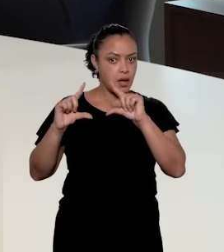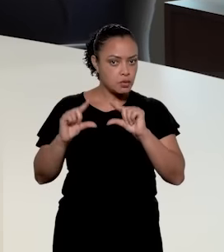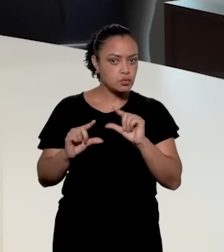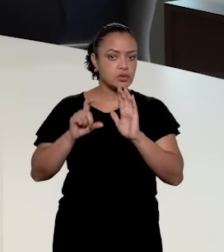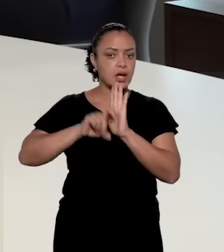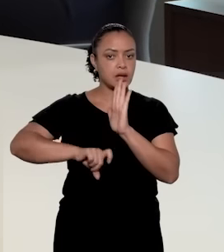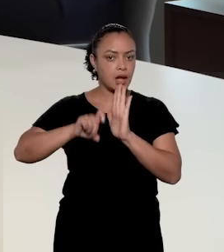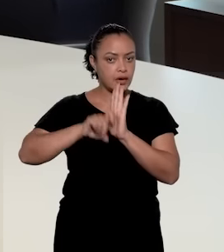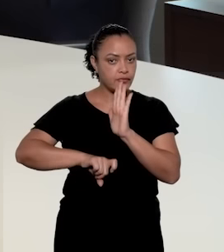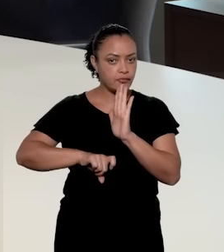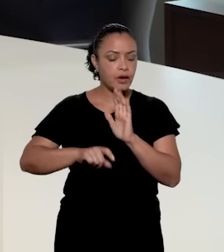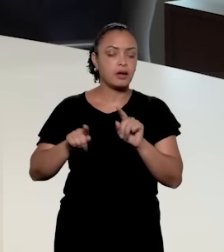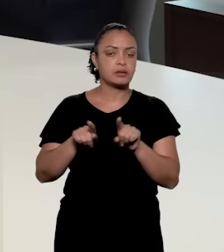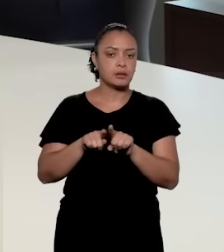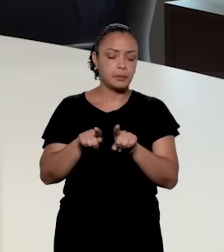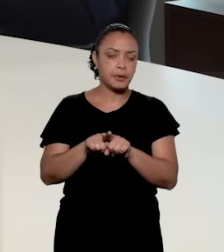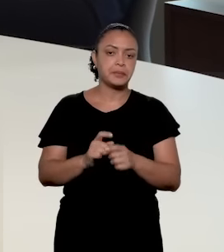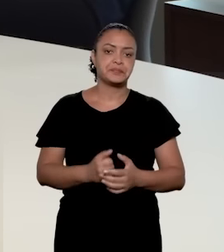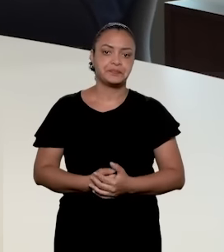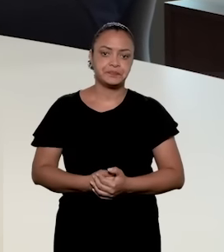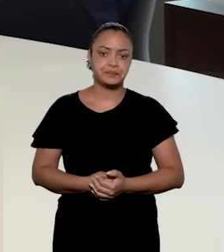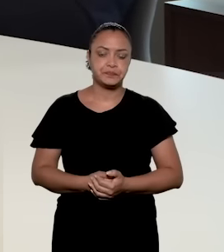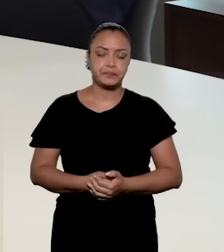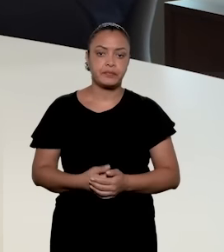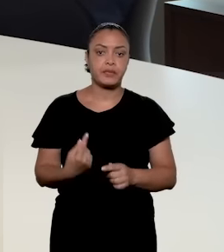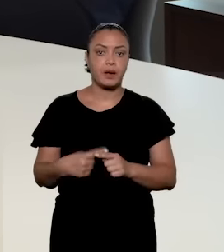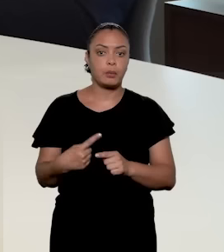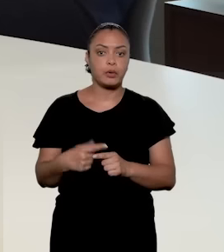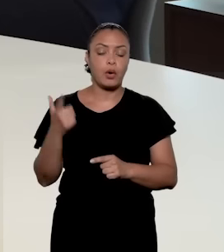classe tarifária seja reduzida e os picos tarifários desapareçam também,